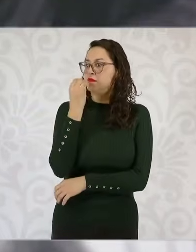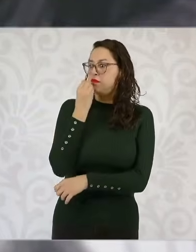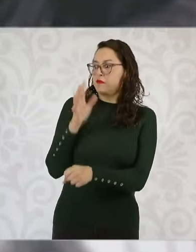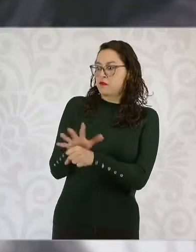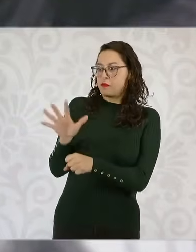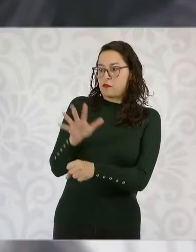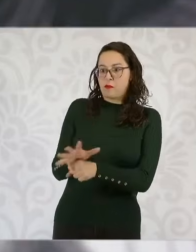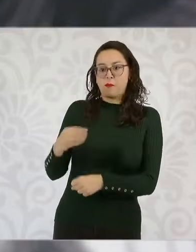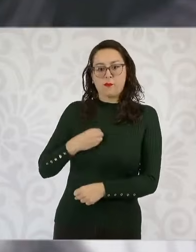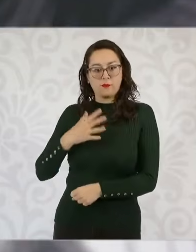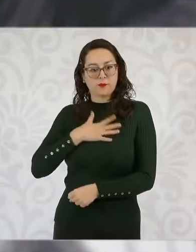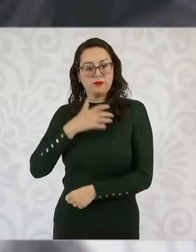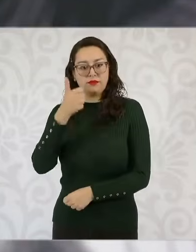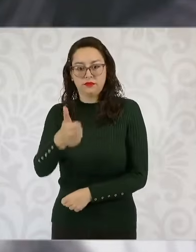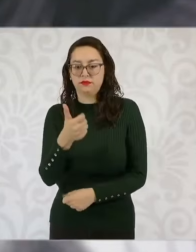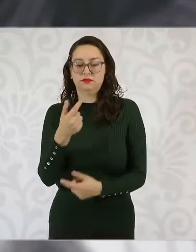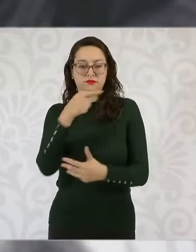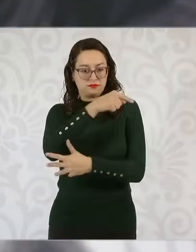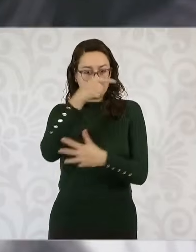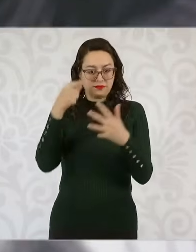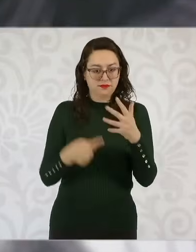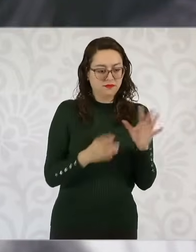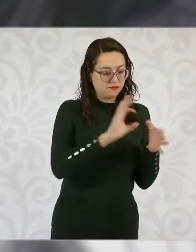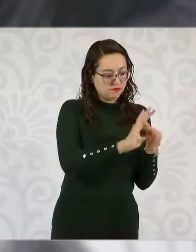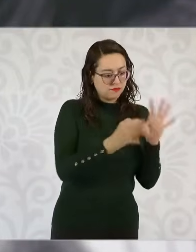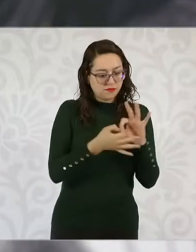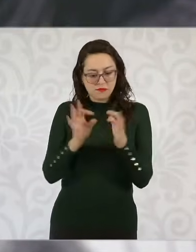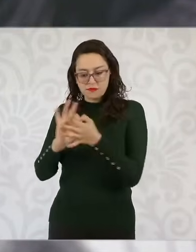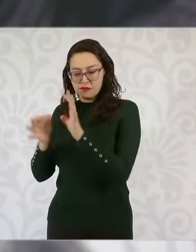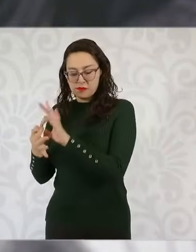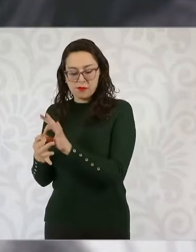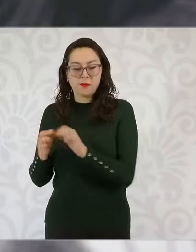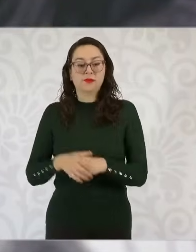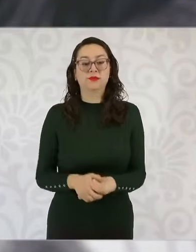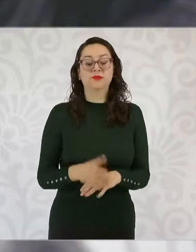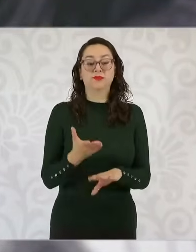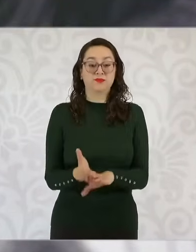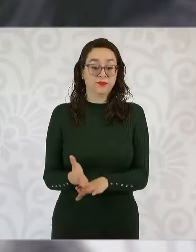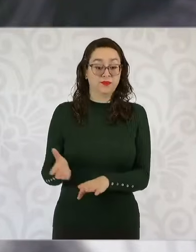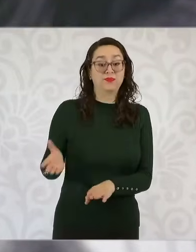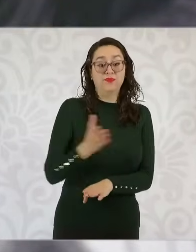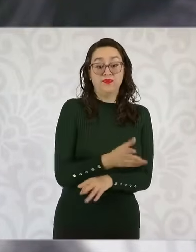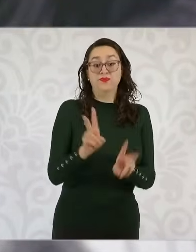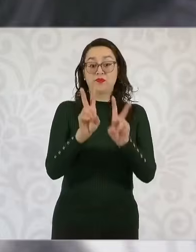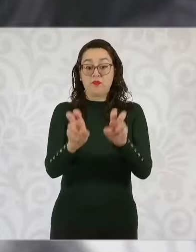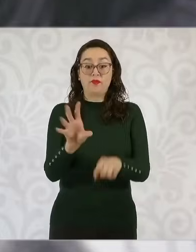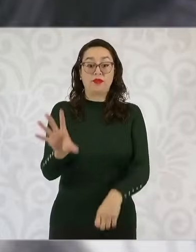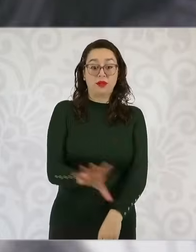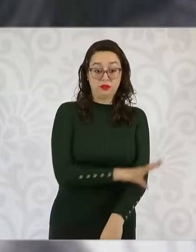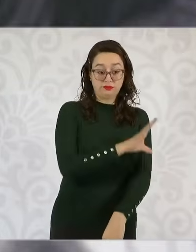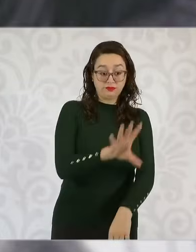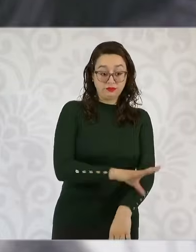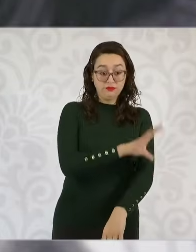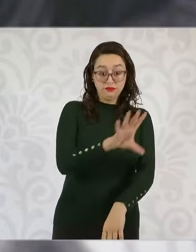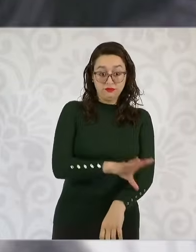entre otras cosas al igual que pasó con el sector eléctrico el sector hidrocarburos fue abandonado